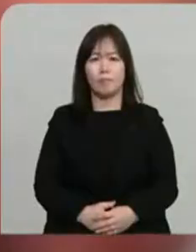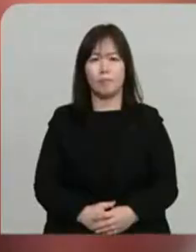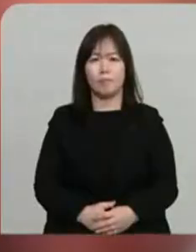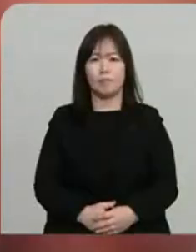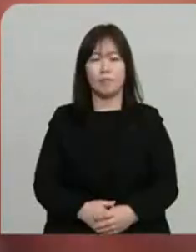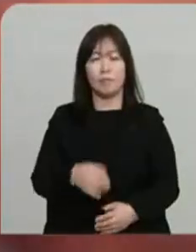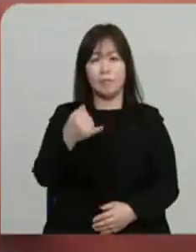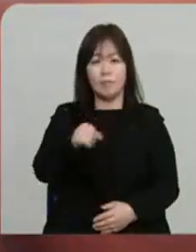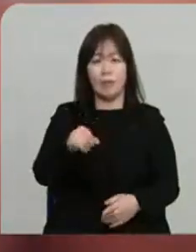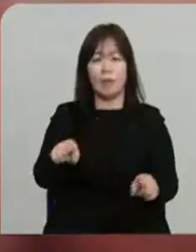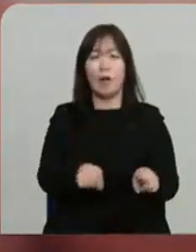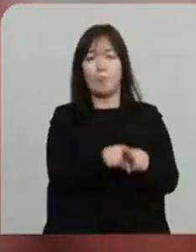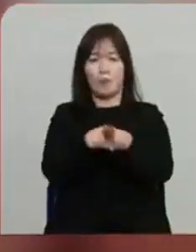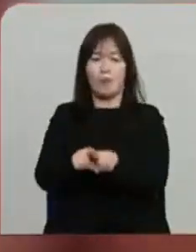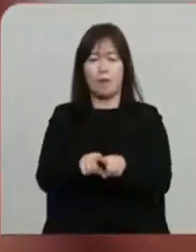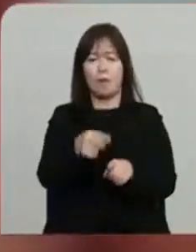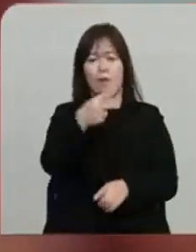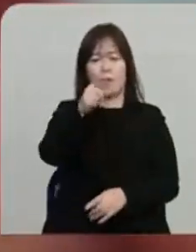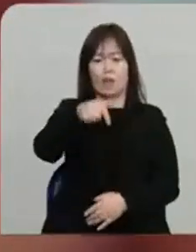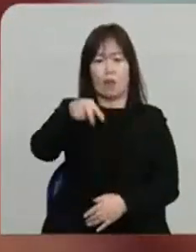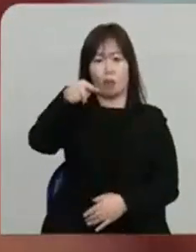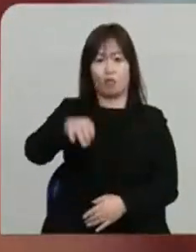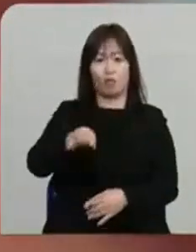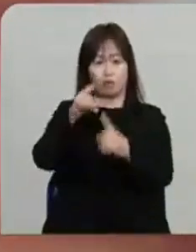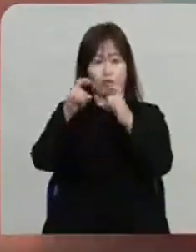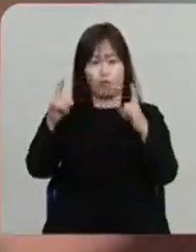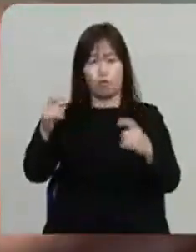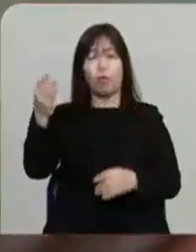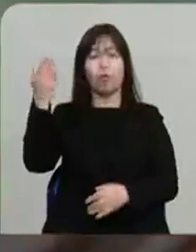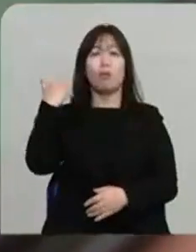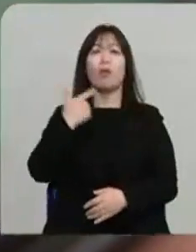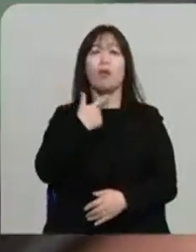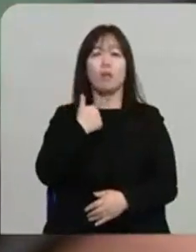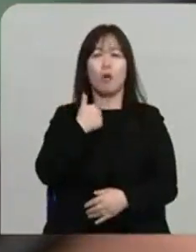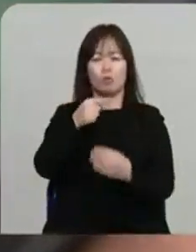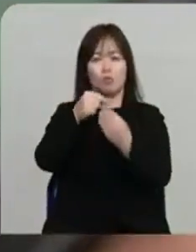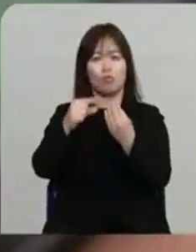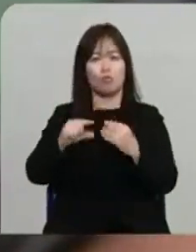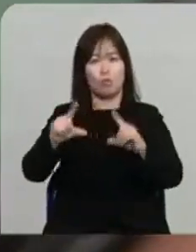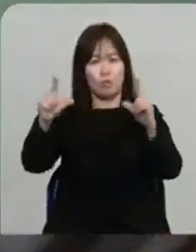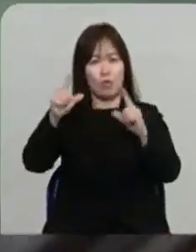딸과 덕수궁 돌담길을 거닐었던 지난 추석이 아득해집니다.